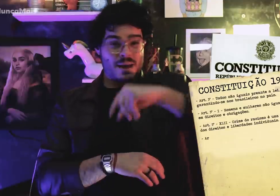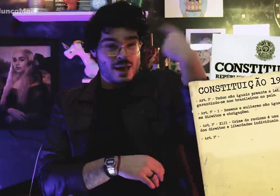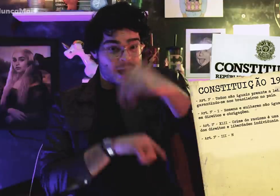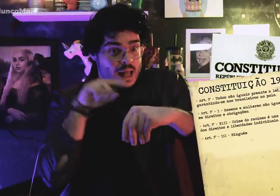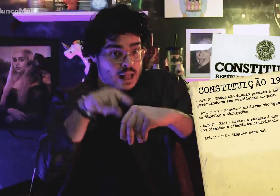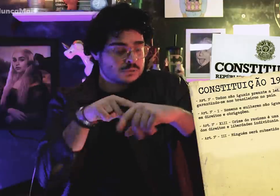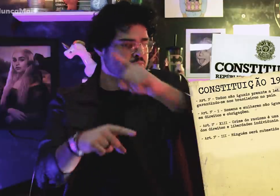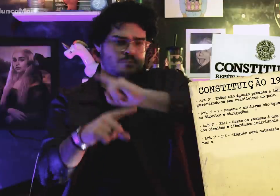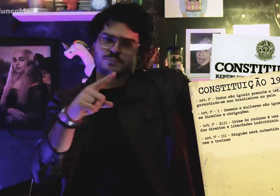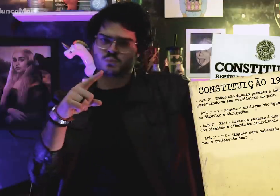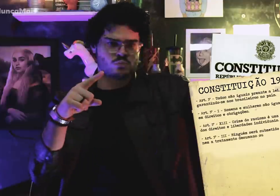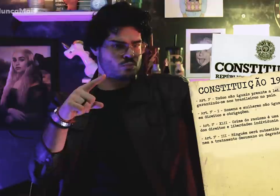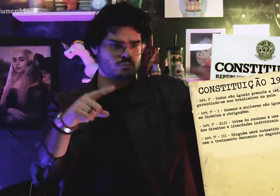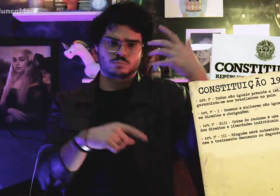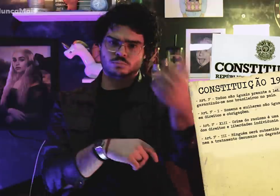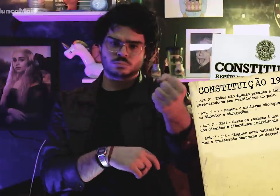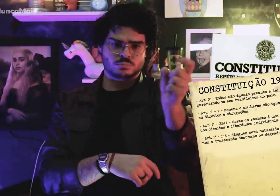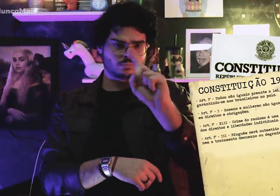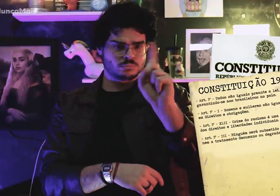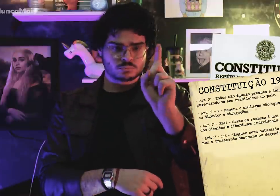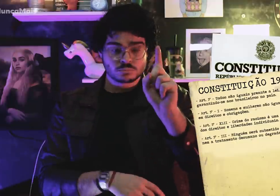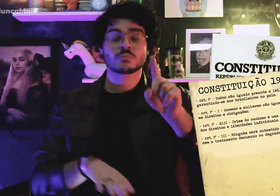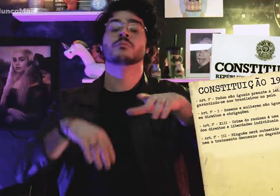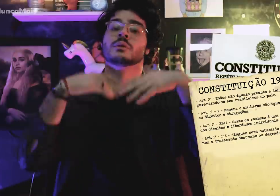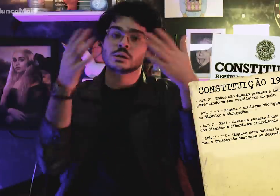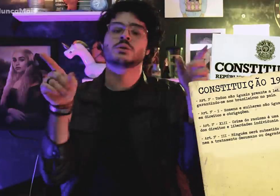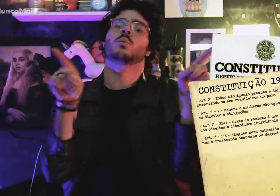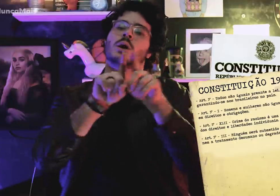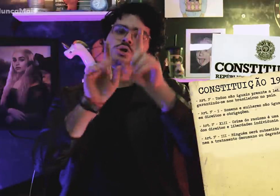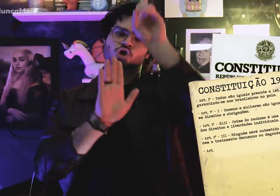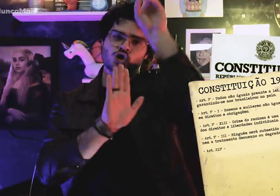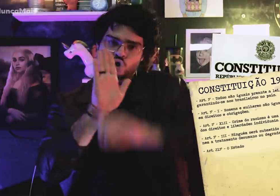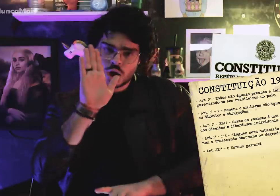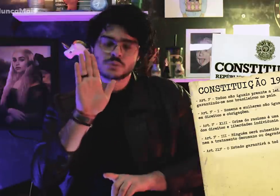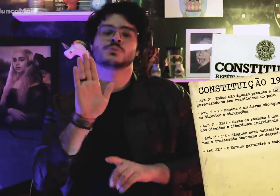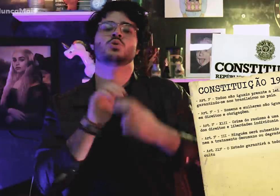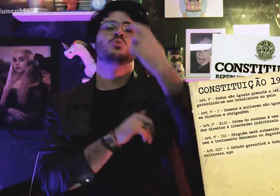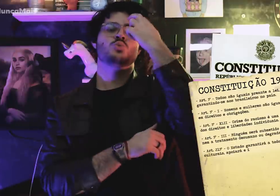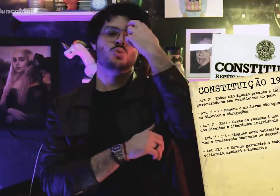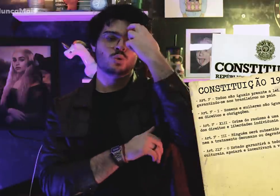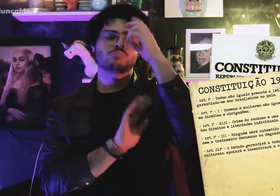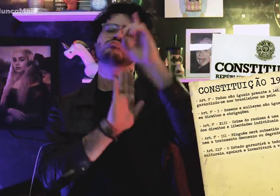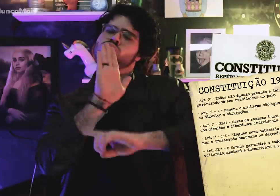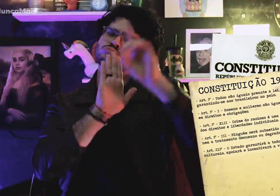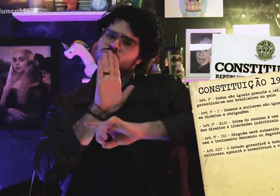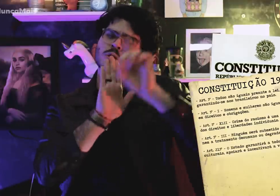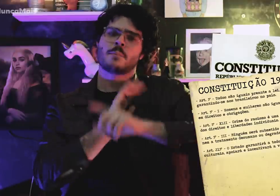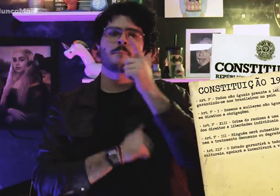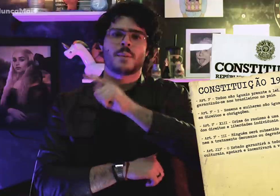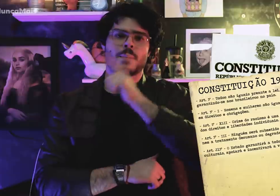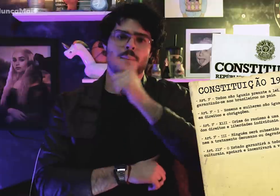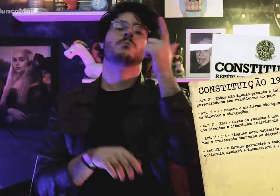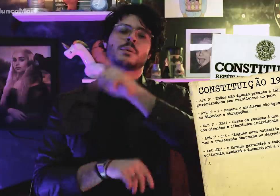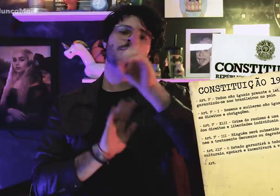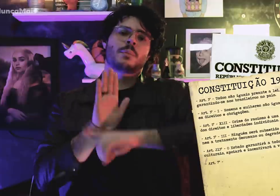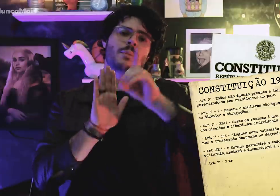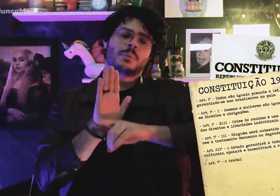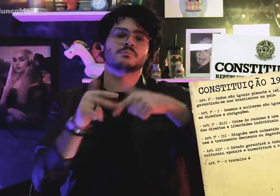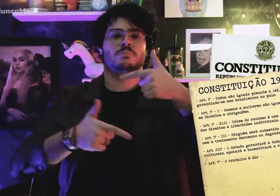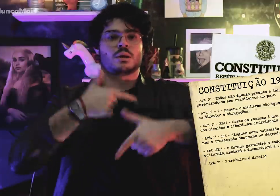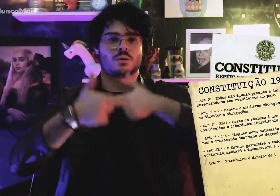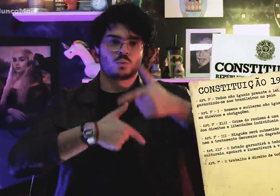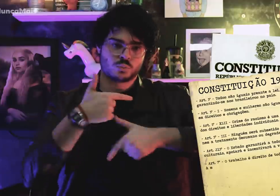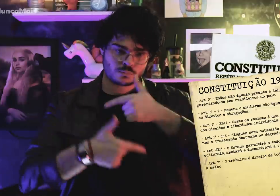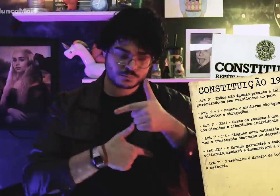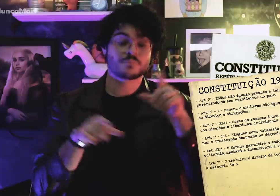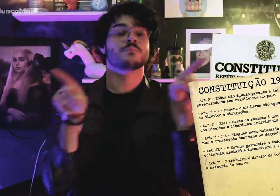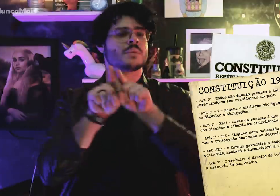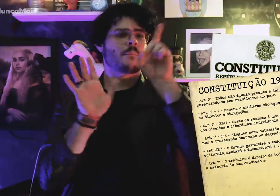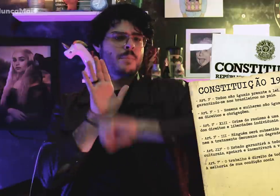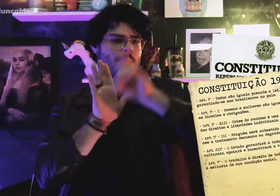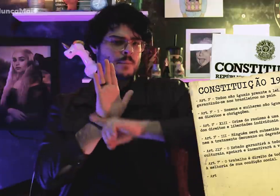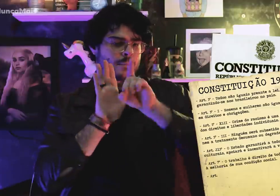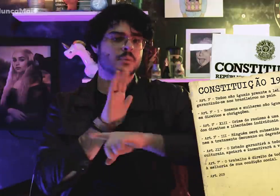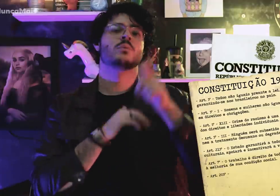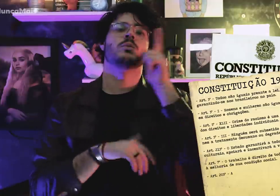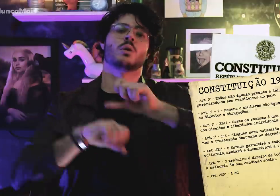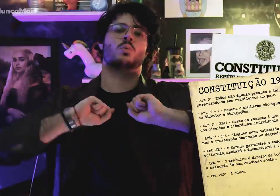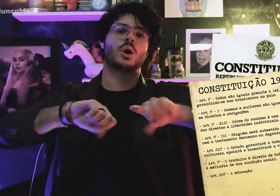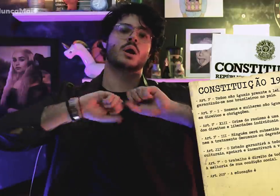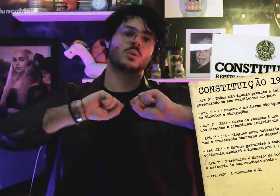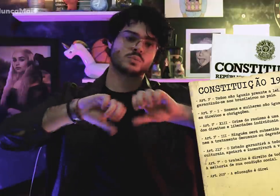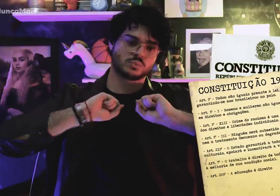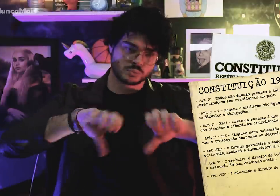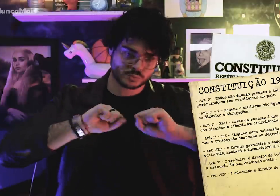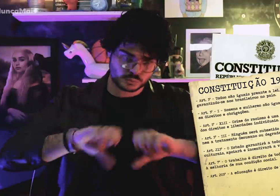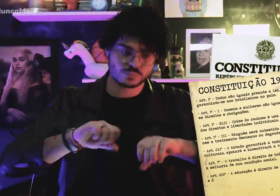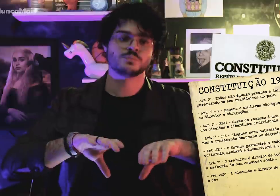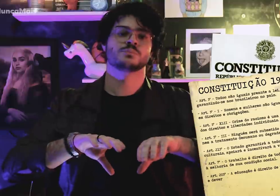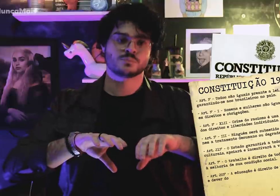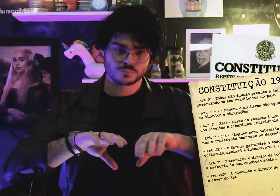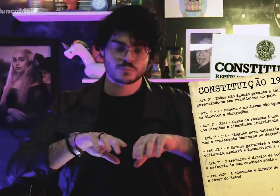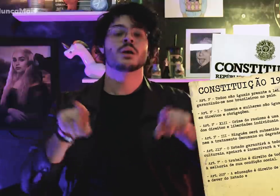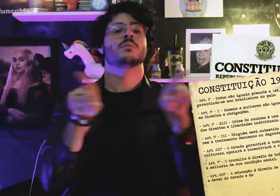proibição das torturas, os direitos culturais, sociais, trabalhistas e educacionais